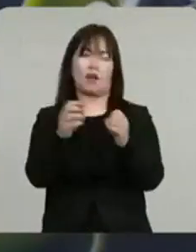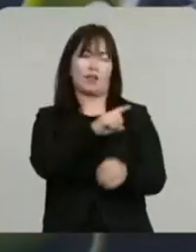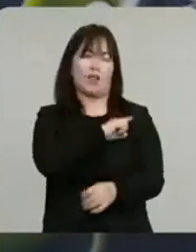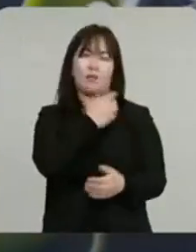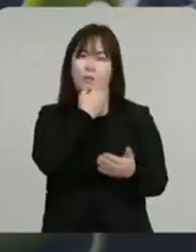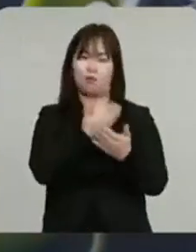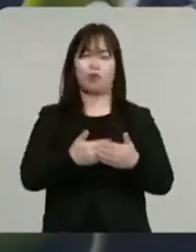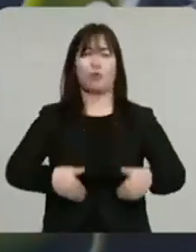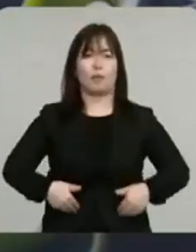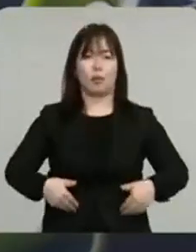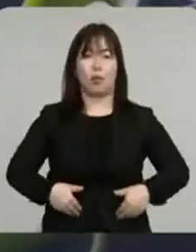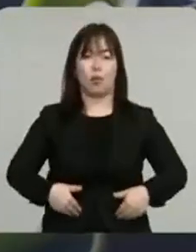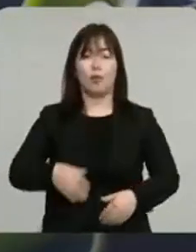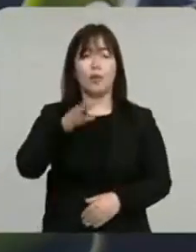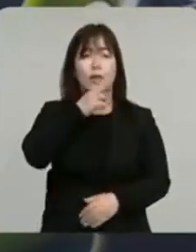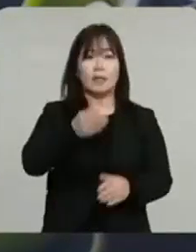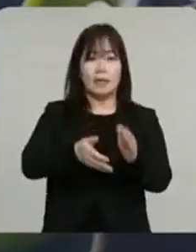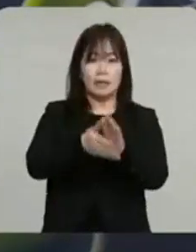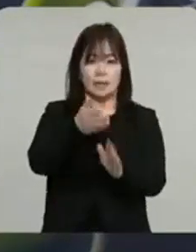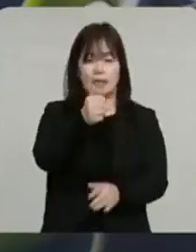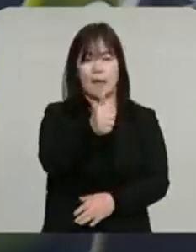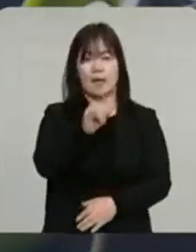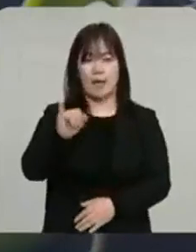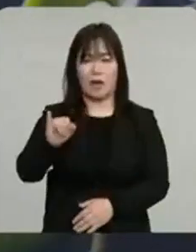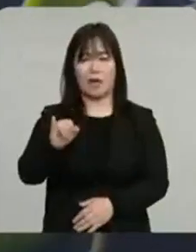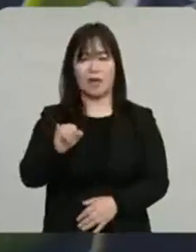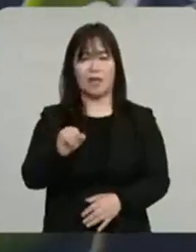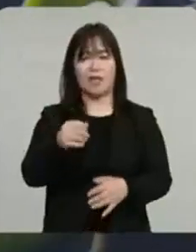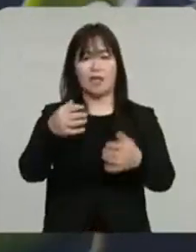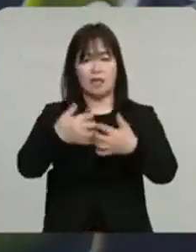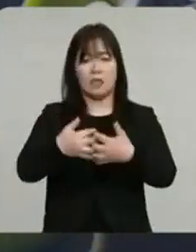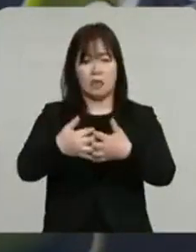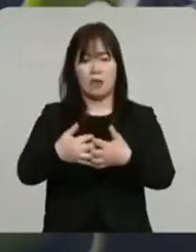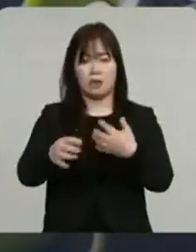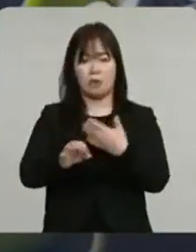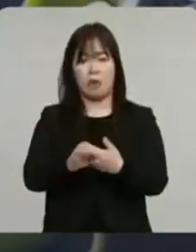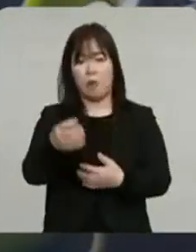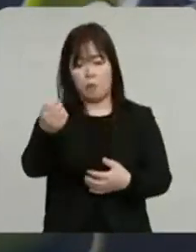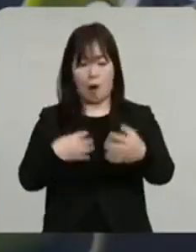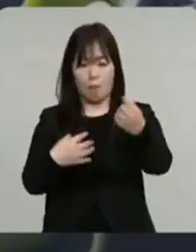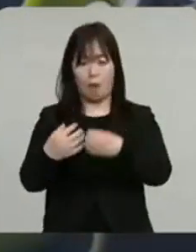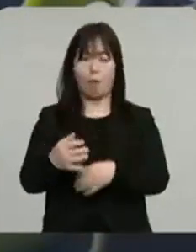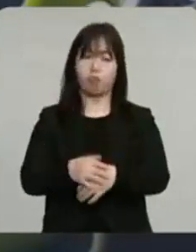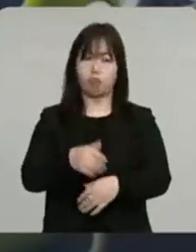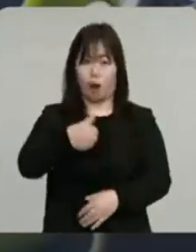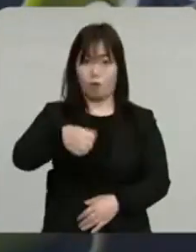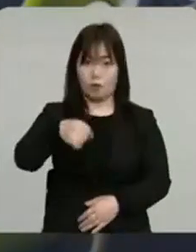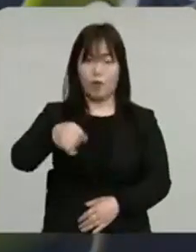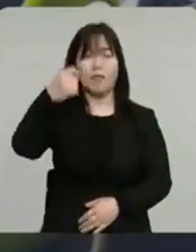최근 익산시가 이들에게 ai에이 아이 로봇을 보급했는데 자식 역할을 톡톡히 하고 있다고 합니다. 조경모 기자입니다.